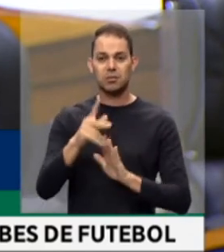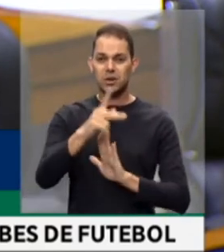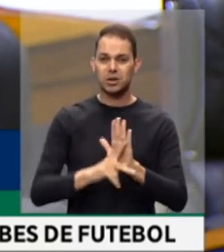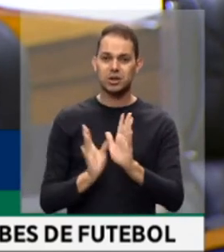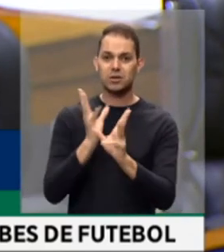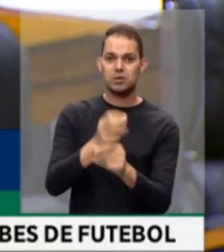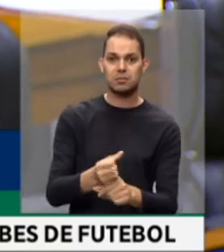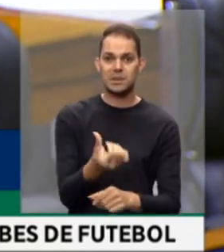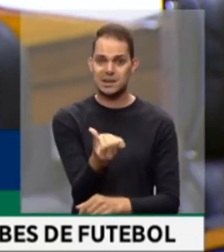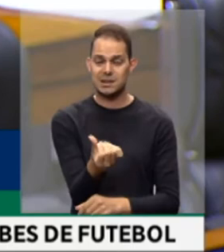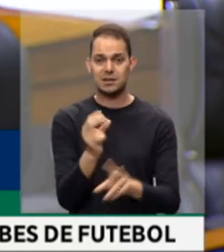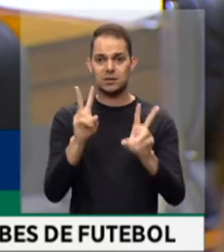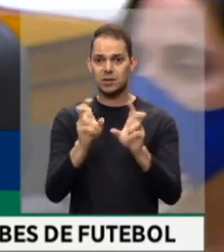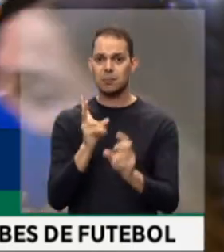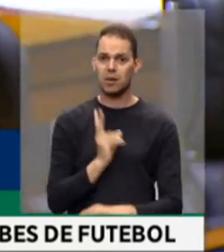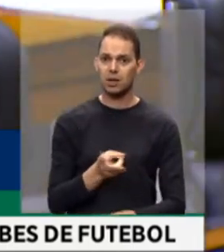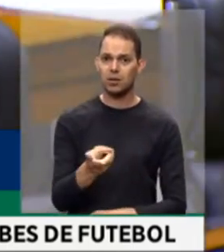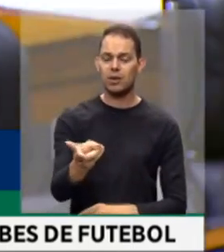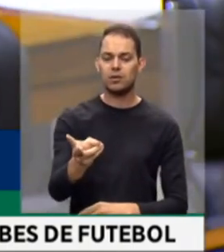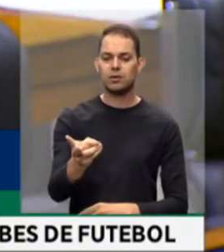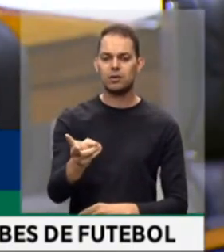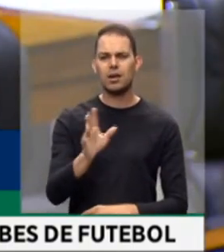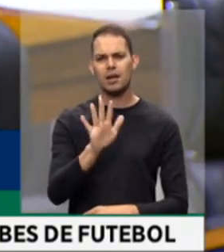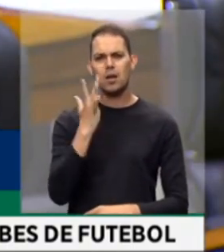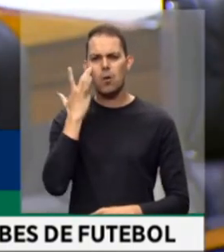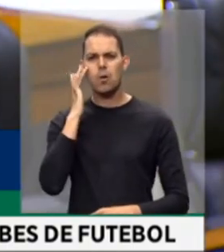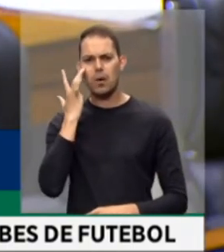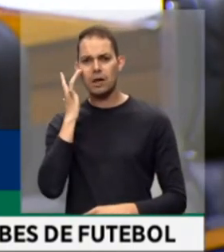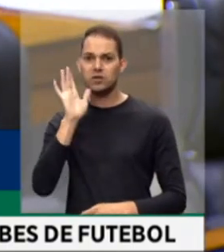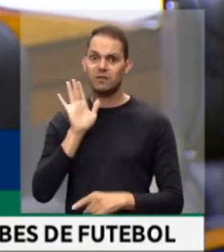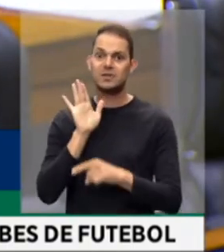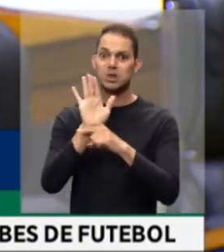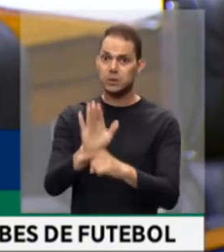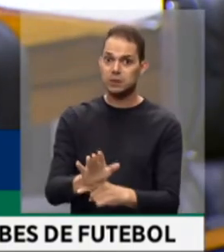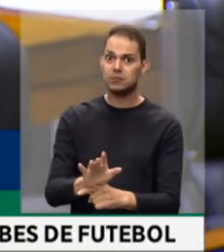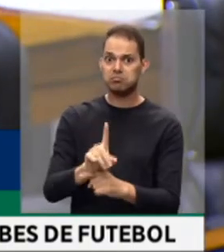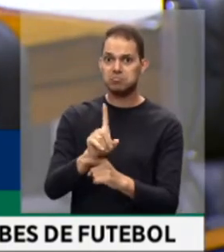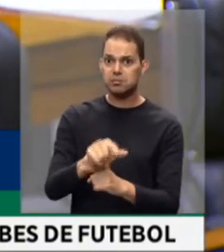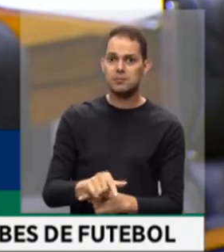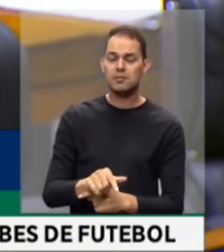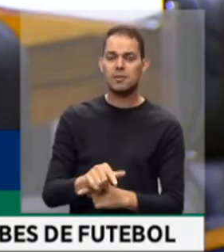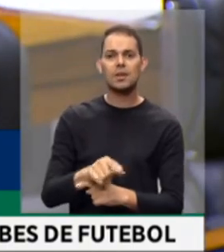NÃO TENHO... -- -- [DEPUTADO]: TEM UM REQUERIMENTO DE ENIO SOLICITANDO QUE SÃO 6 PROJETOS QUE CUIDAM DO MESMO TEMA. ACHO QUE, INCLUSIVE,